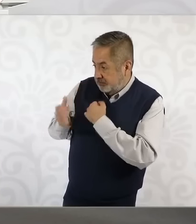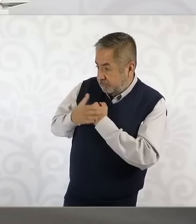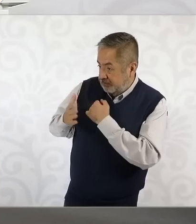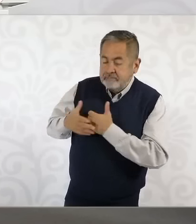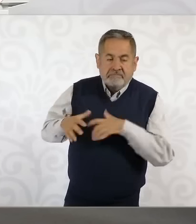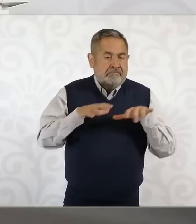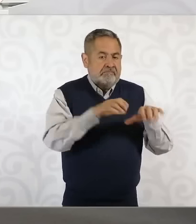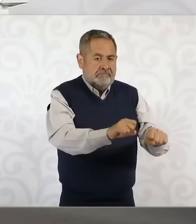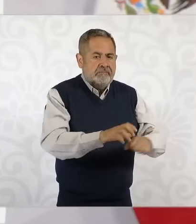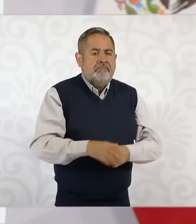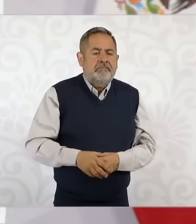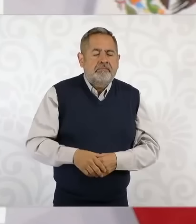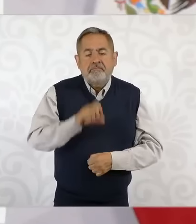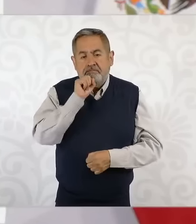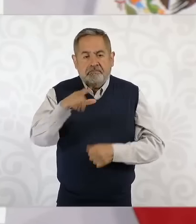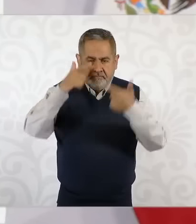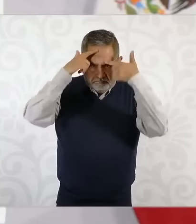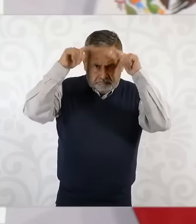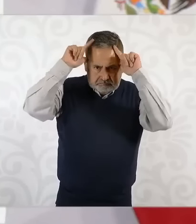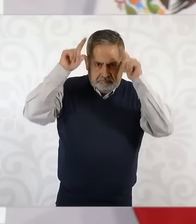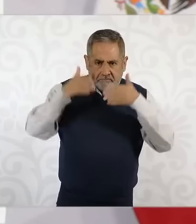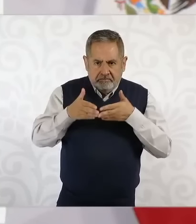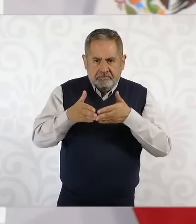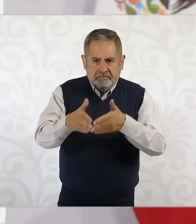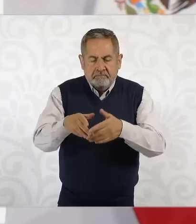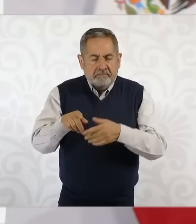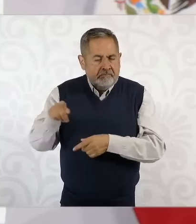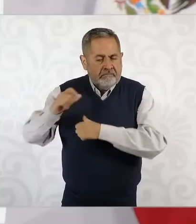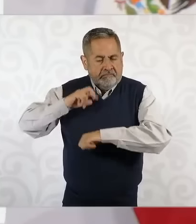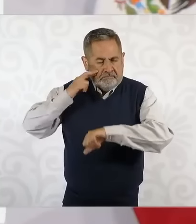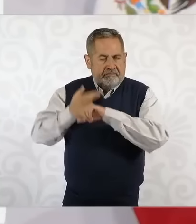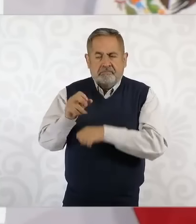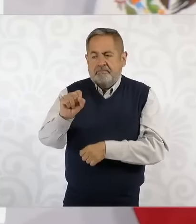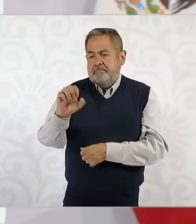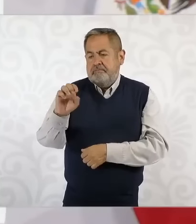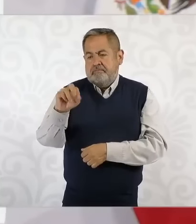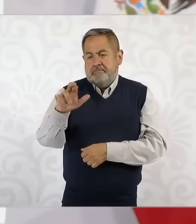marítima relacionadas por la secretaría realizadas por la Secretaría de Marina en costas de Chiapas